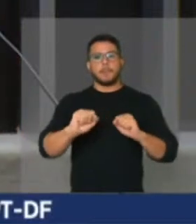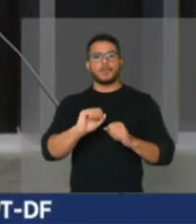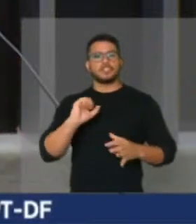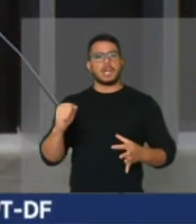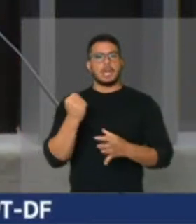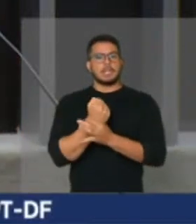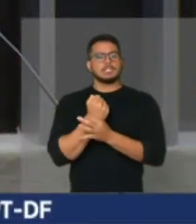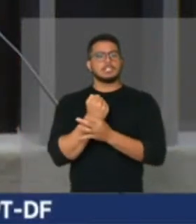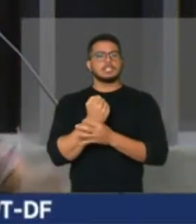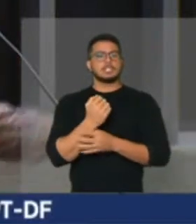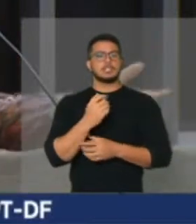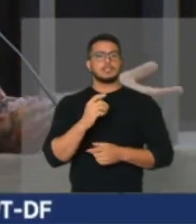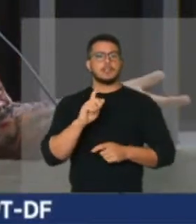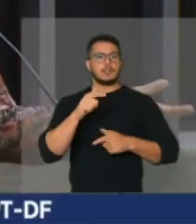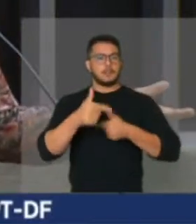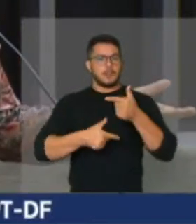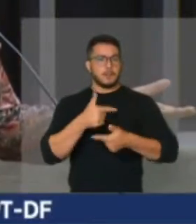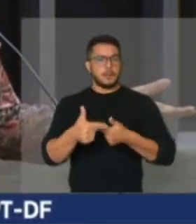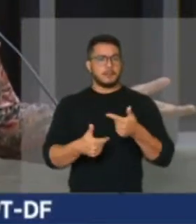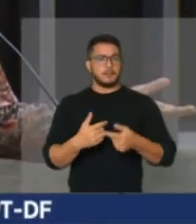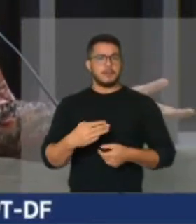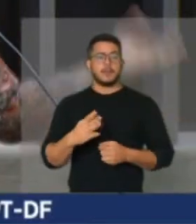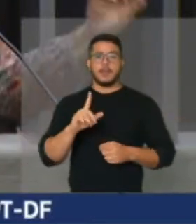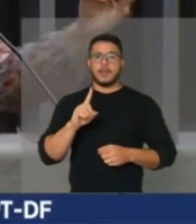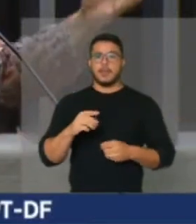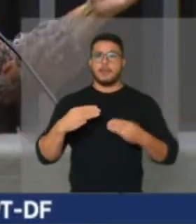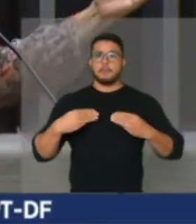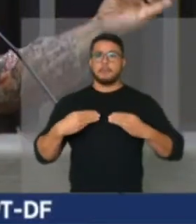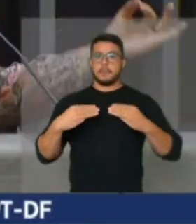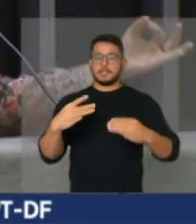A TRABALHAR. DURANTE O MINISTÉRIO DA SAÚDE, ESSE MESMO MINISTÉRIO QUE DISSE QUE NÃO HAVERIA QUE SE